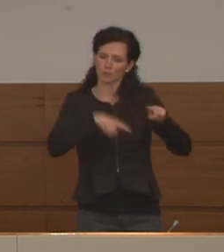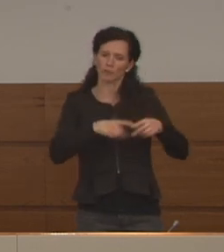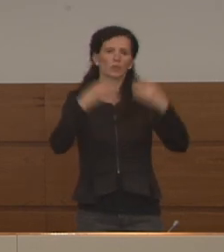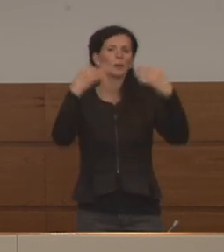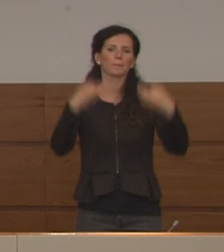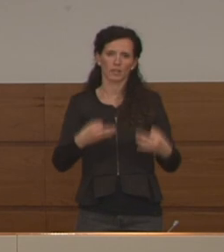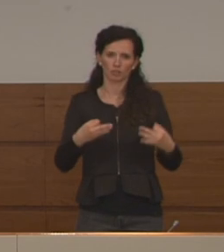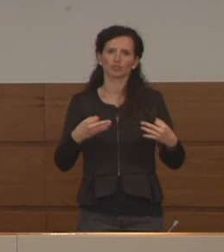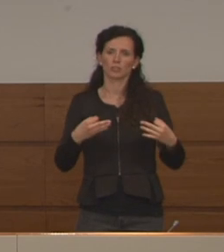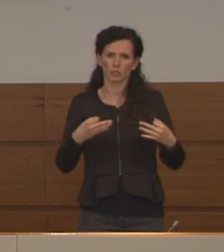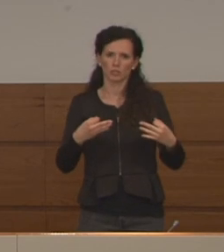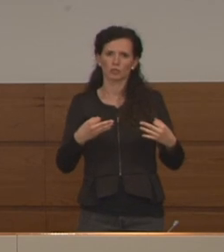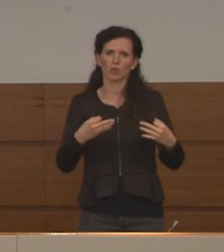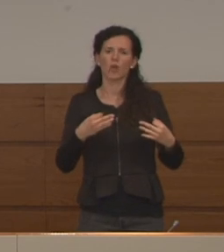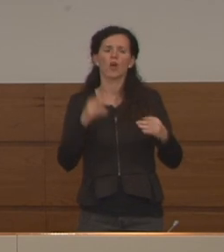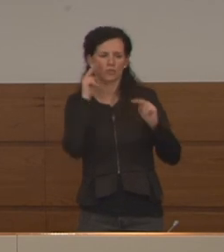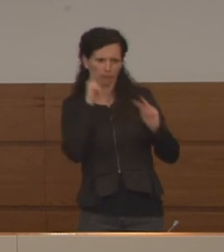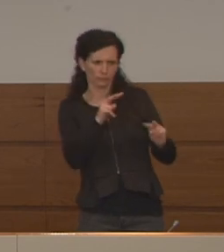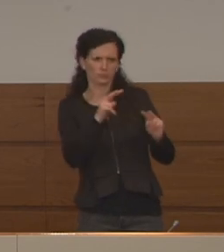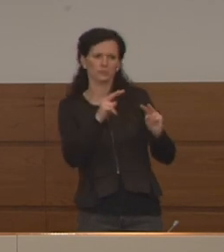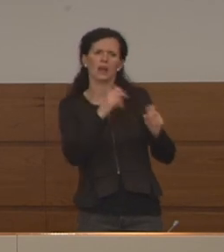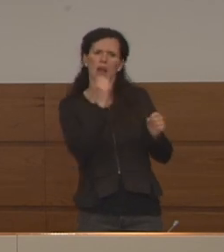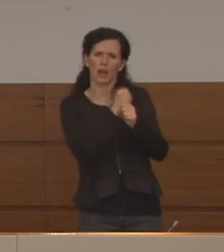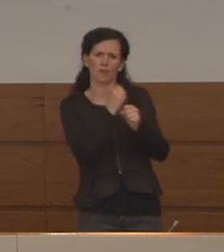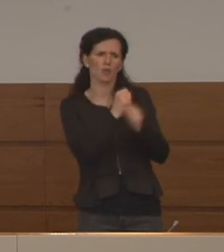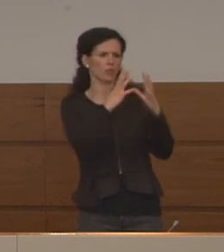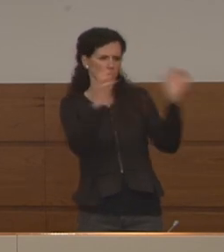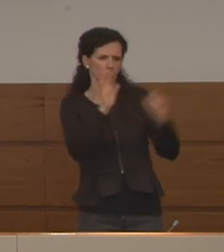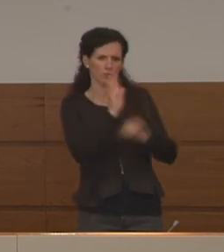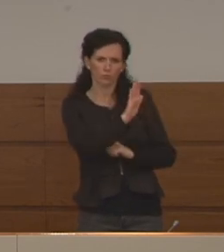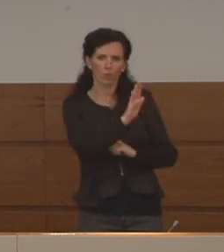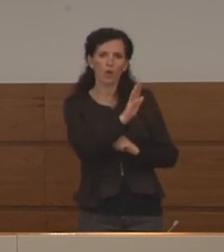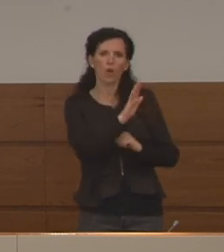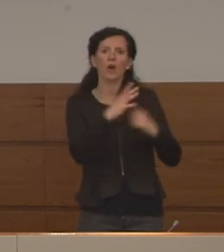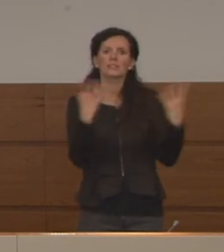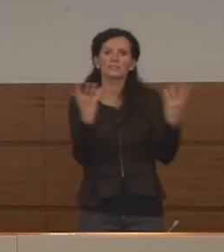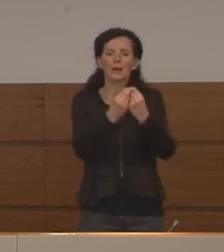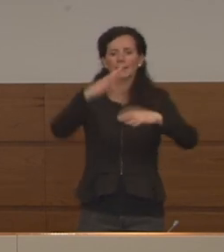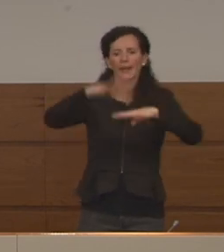della singola attività produttiva, ma anche della filiera anche dei trasporti